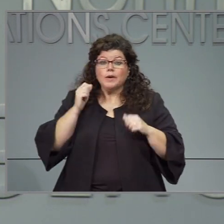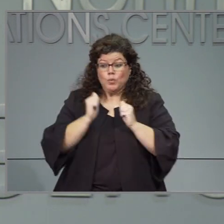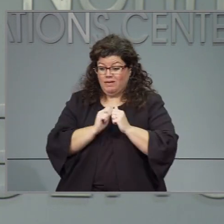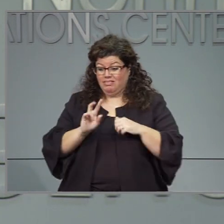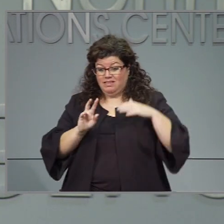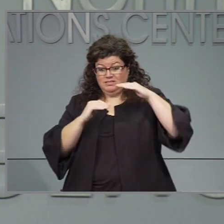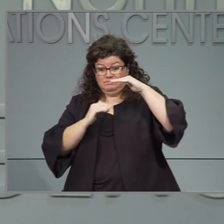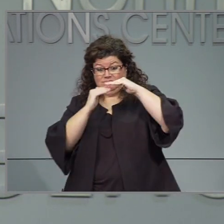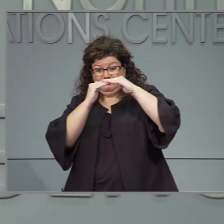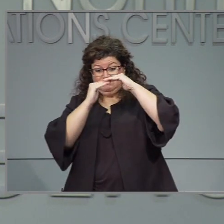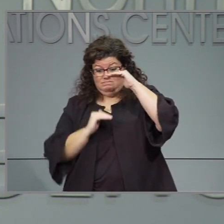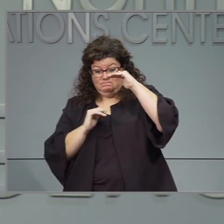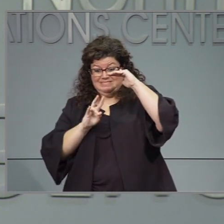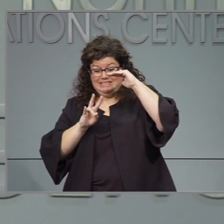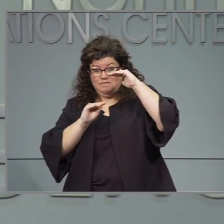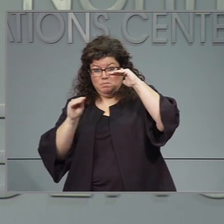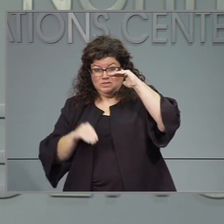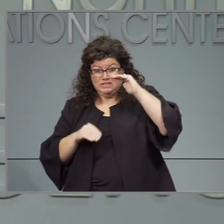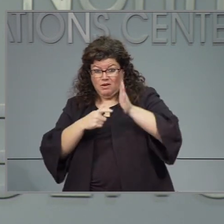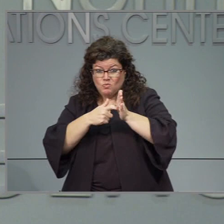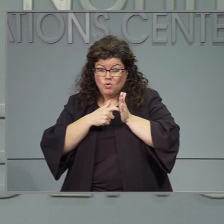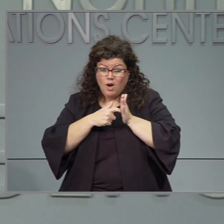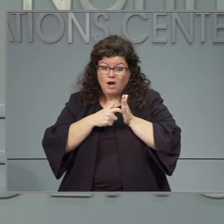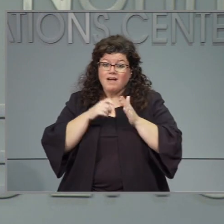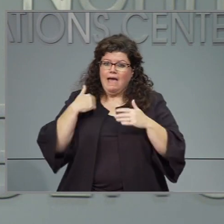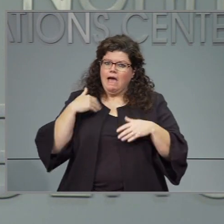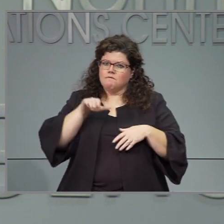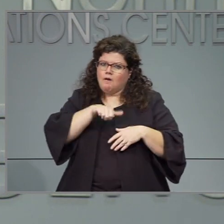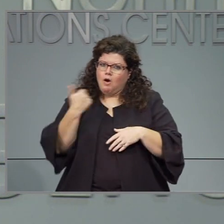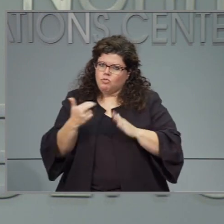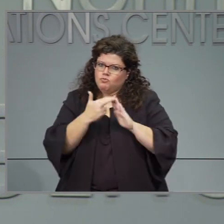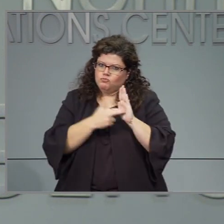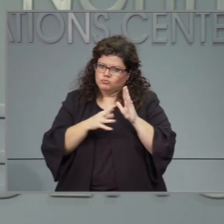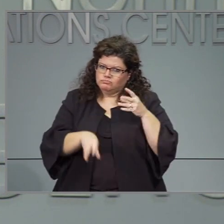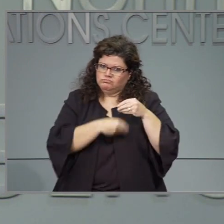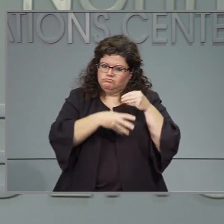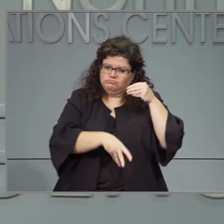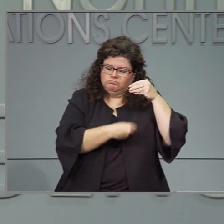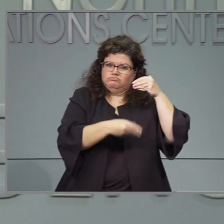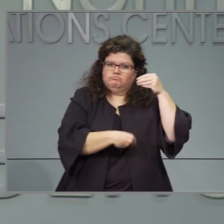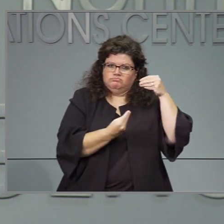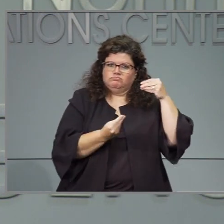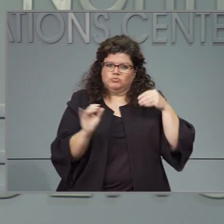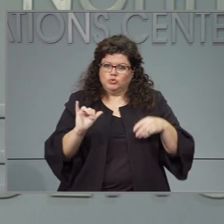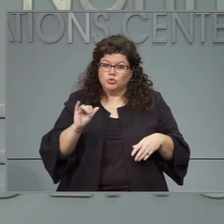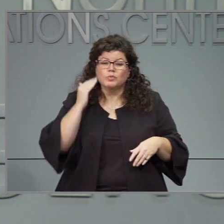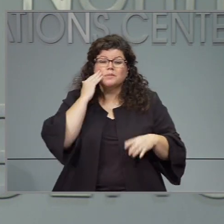protocolos de seguridad incorporados. Las las panteras y el Departamento de Salud y